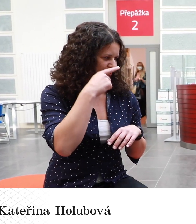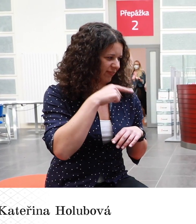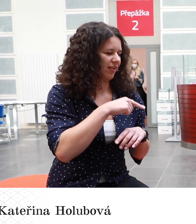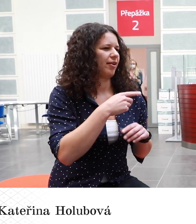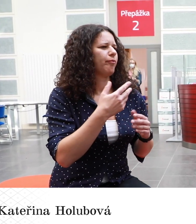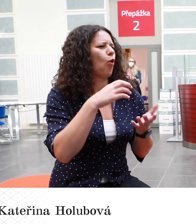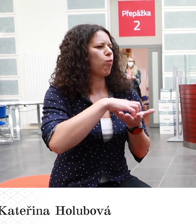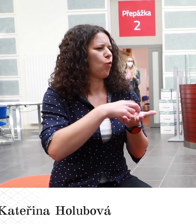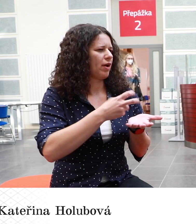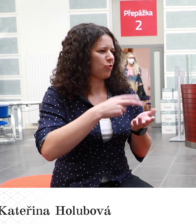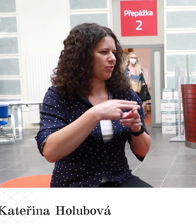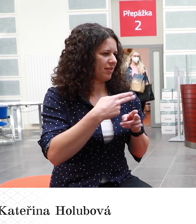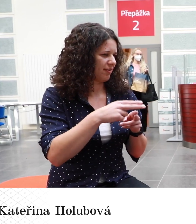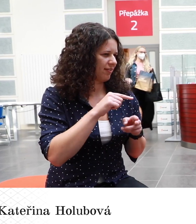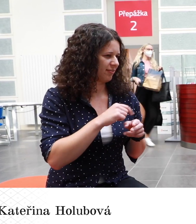Tam jsem studovala ergoterapii.